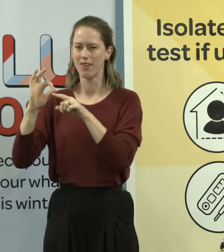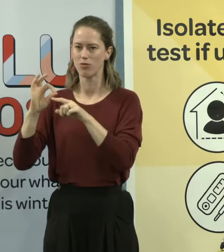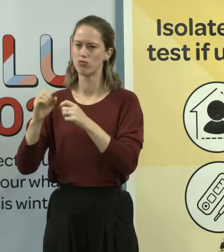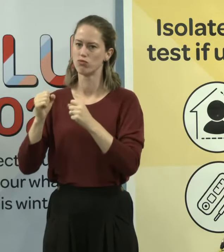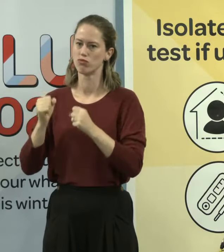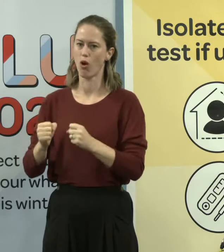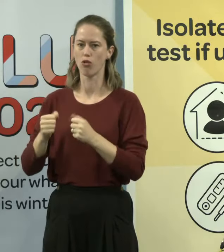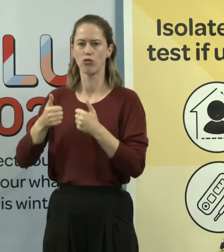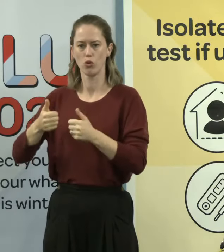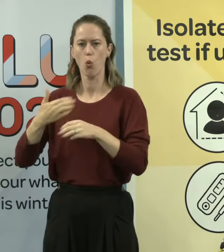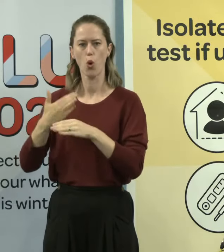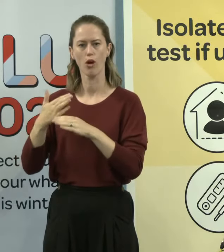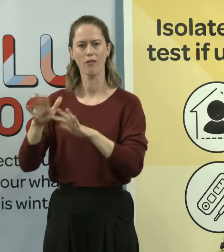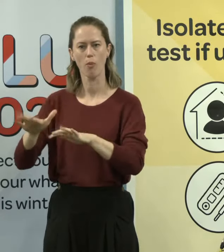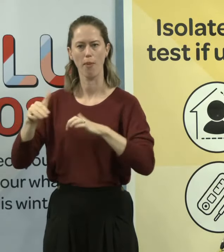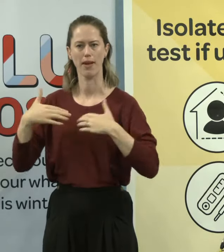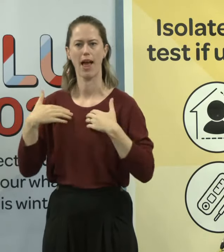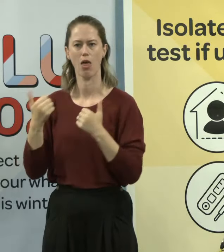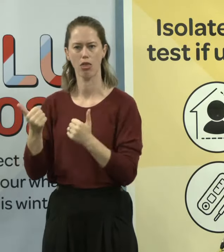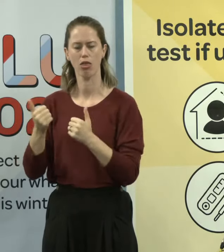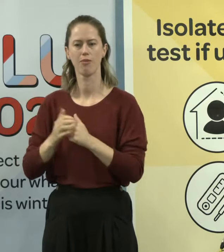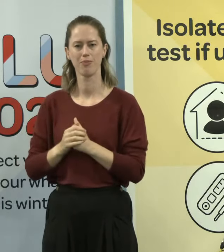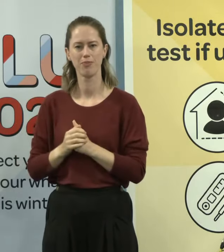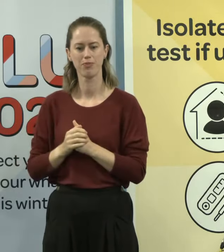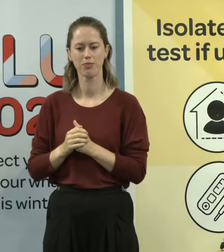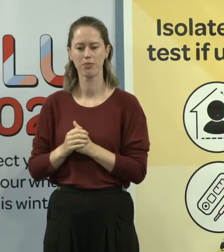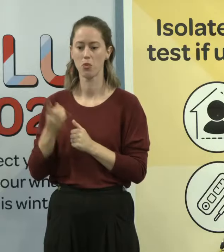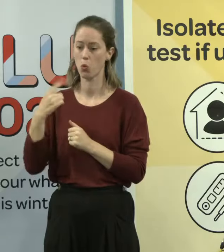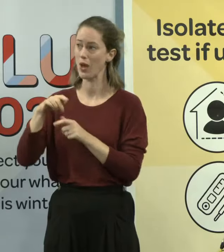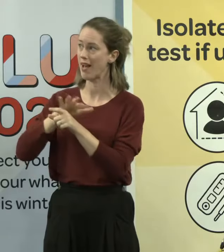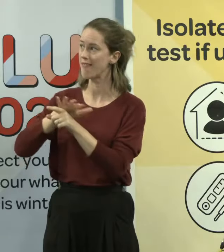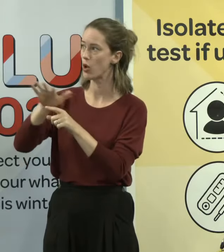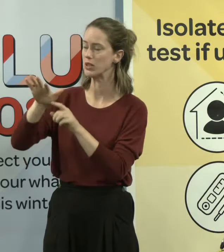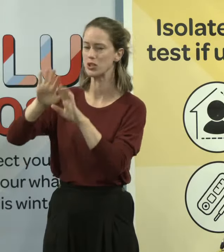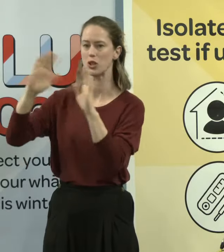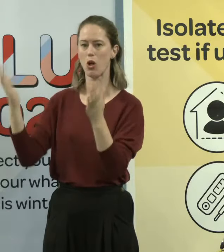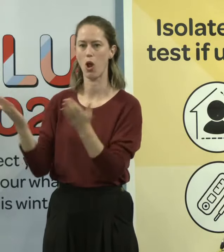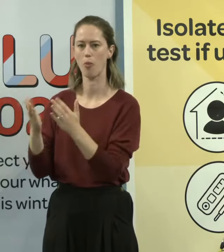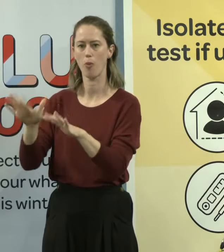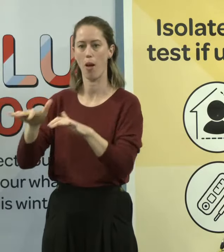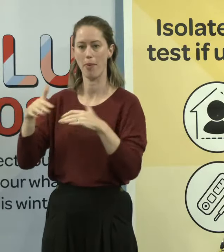te ra o te whakaturanga o te